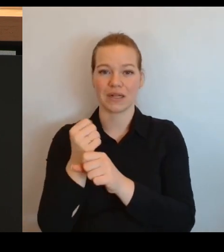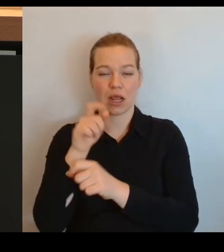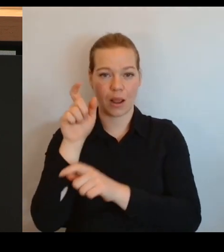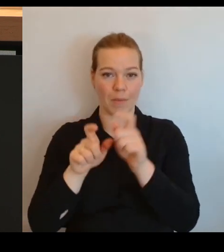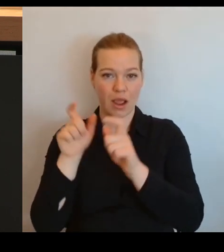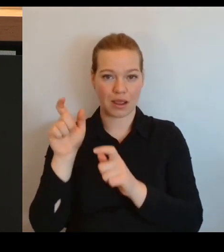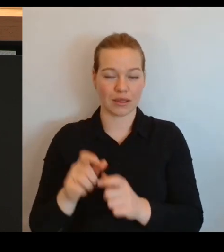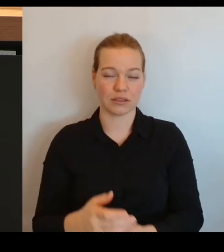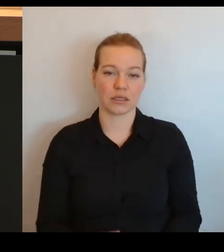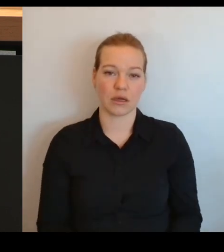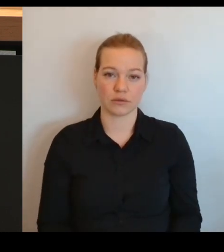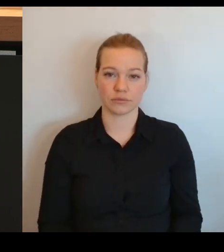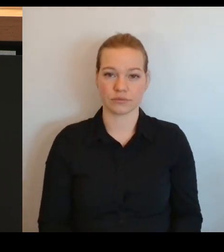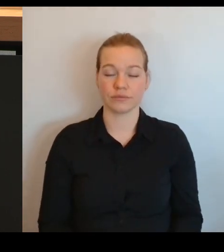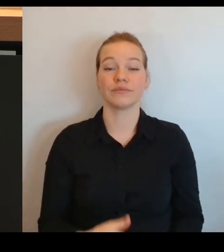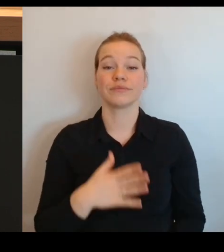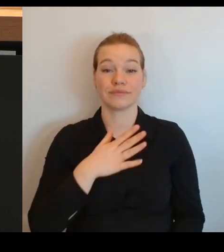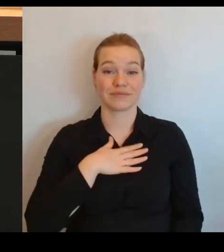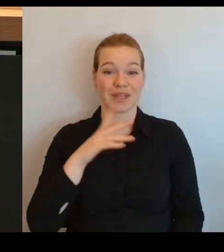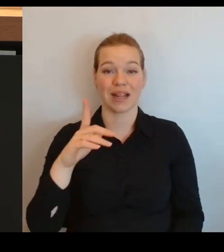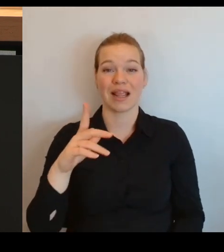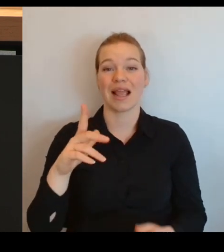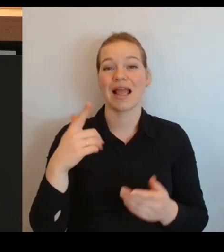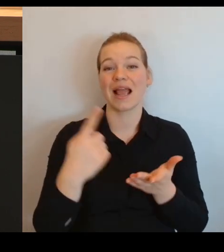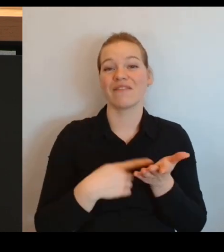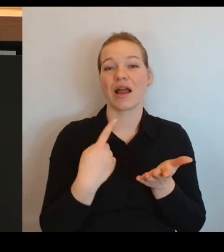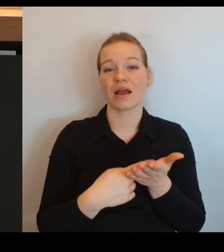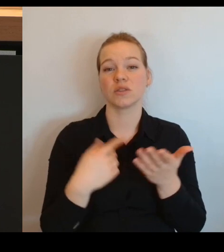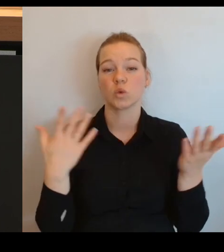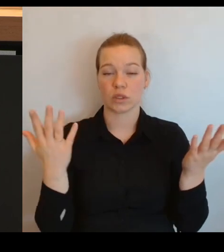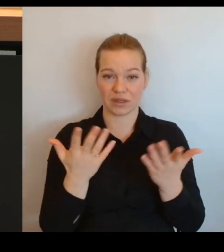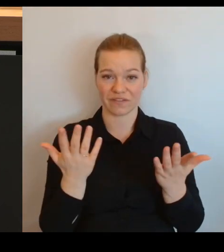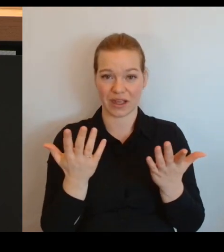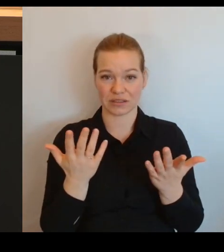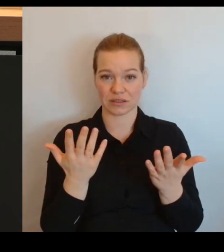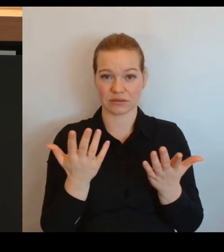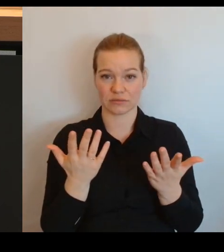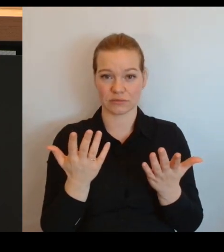sich strategisch besser ausrichtet. Und wir wollen selbstverständlich für die Mitarbeiterinnen und Mitarbeiter, die einen klasse Job